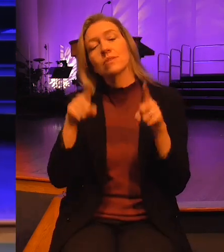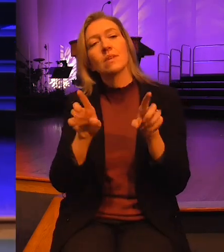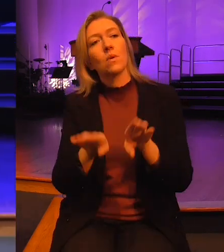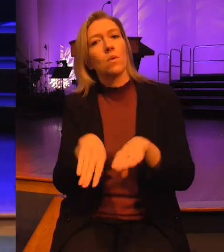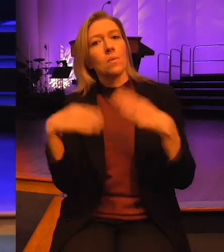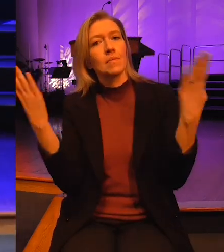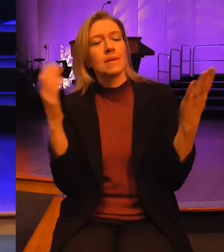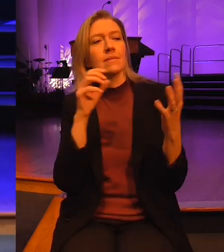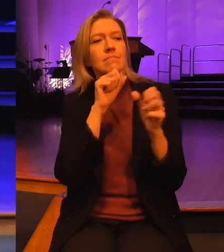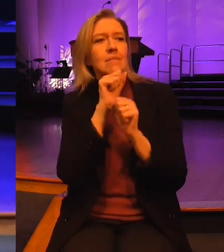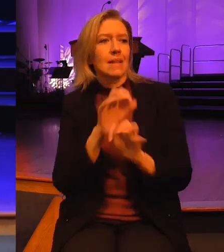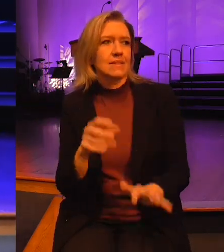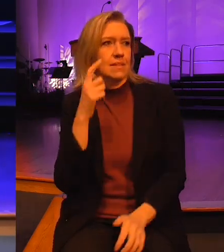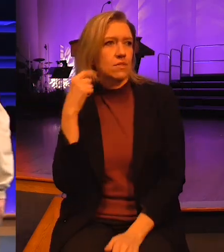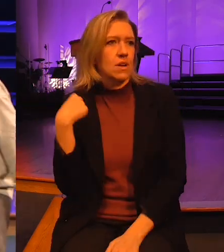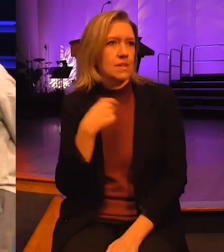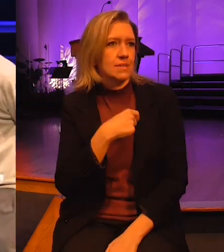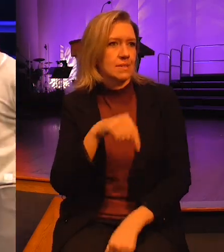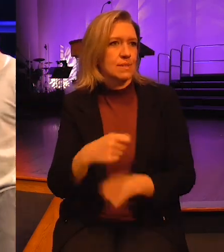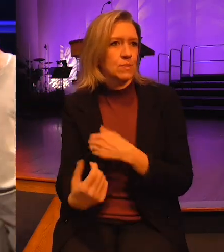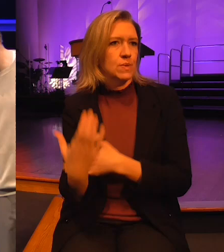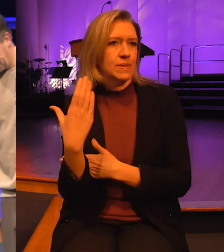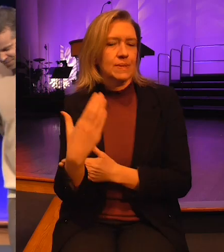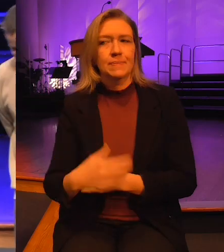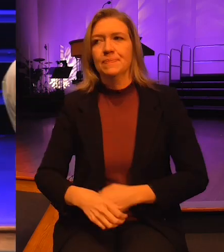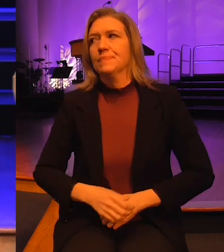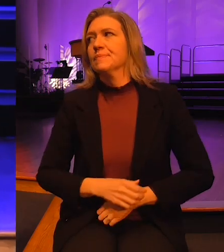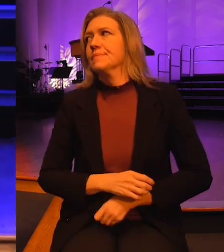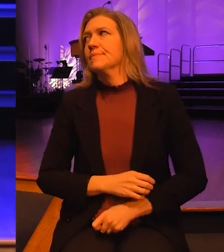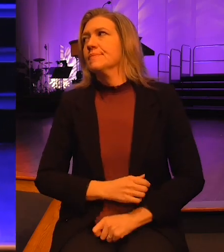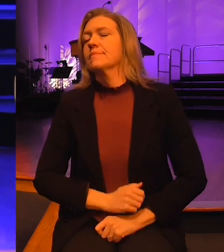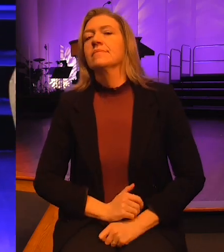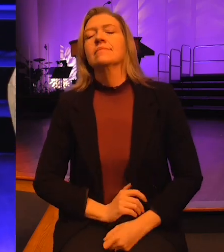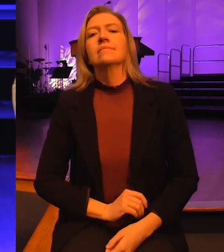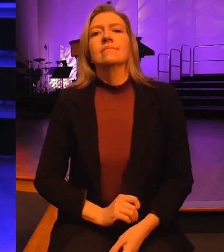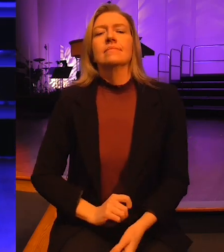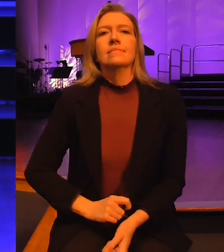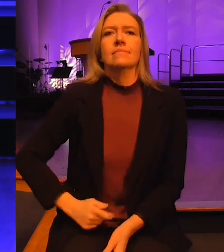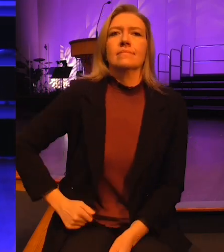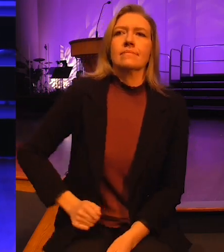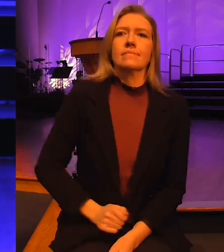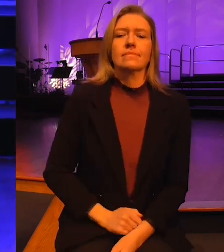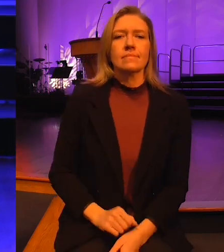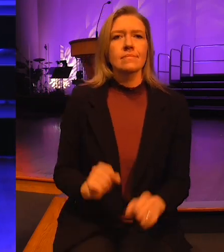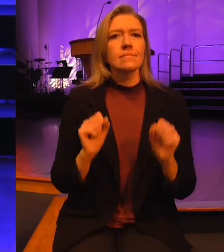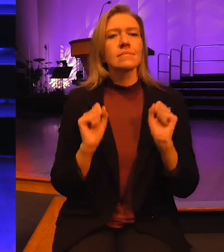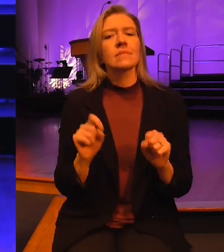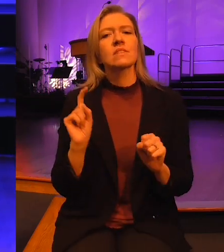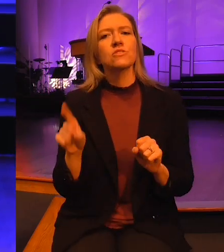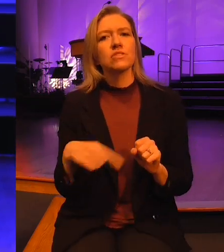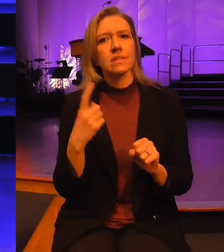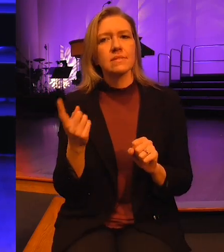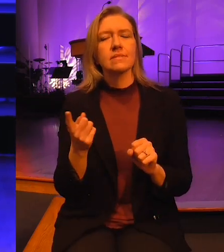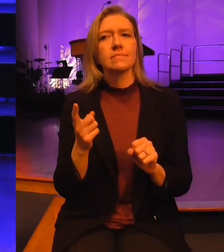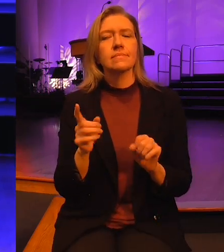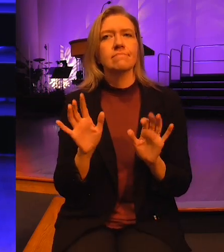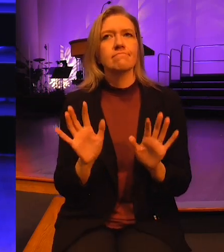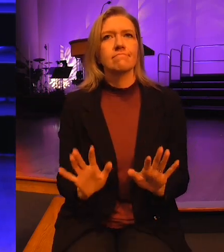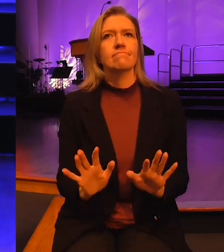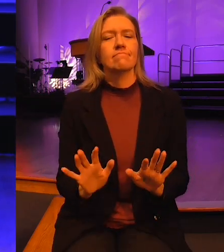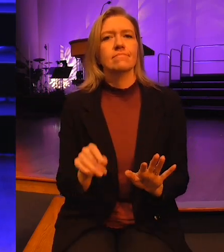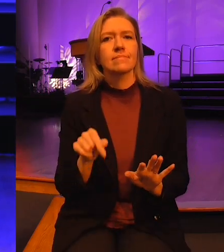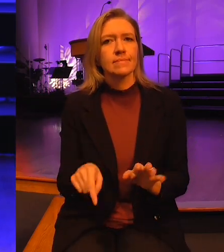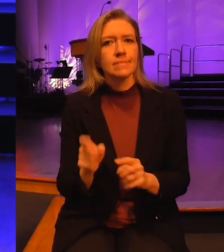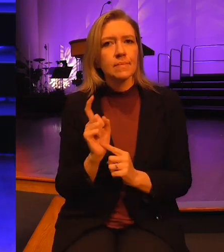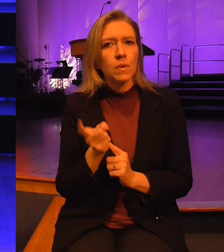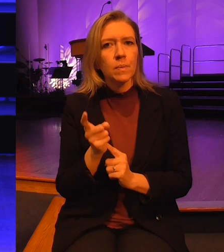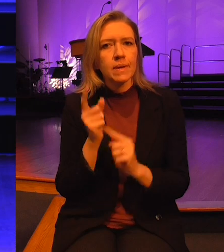mañana. Oh, si pudiéramos tomar. este momento y cerrar nuestro Los ojos en el brillo del